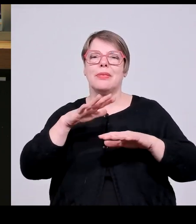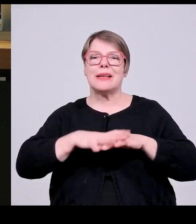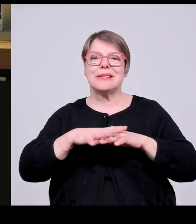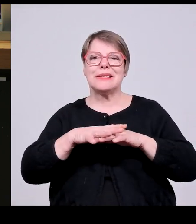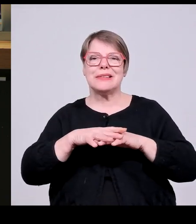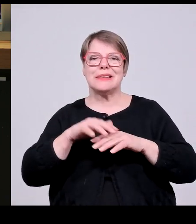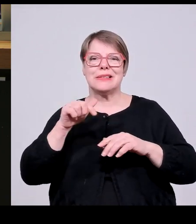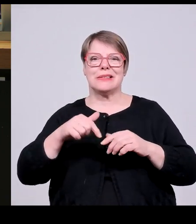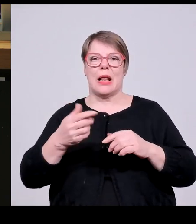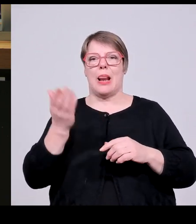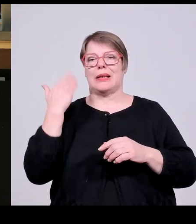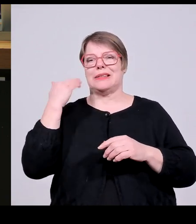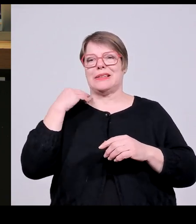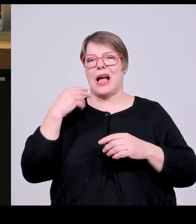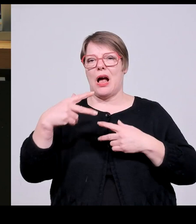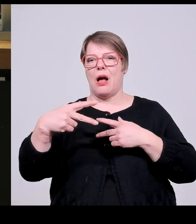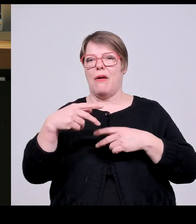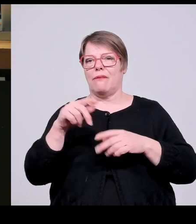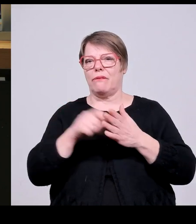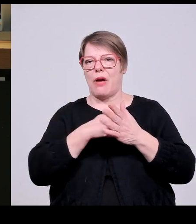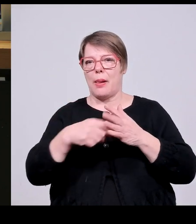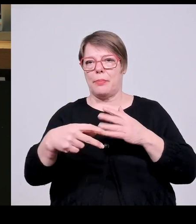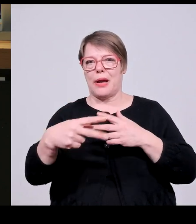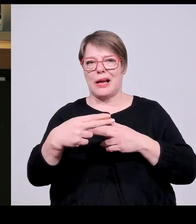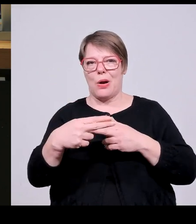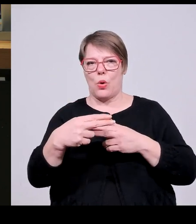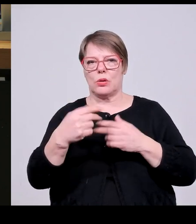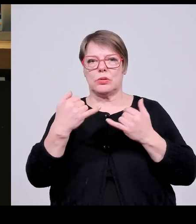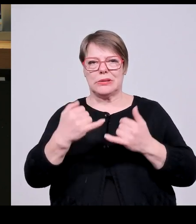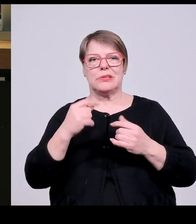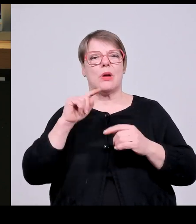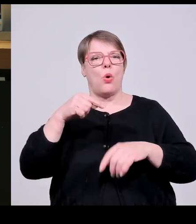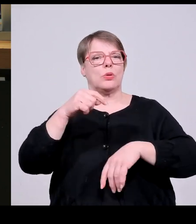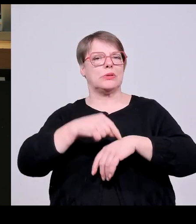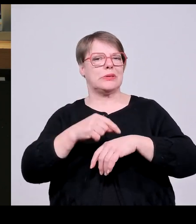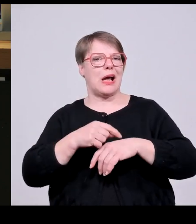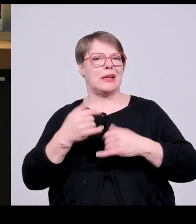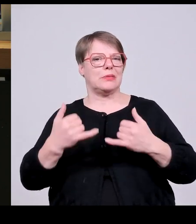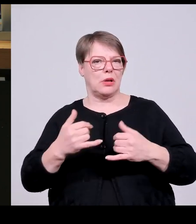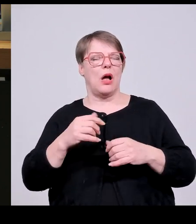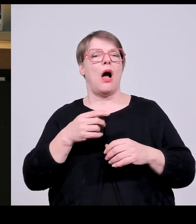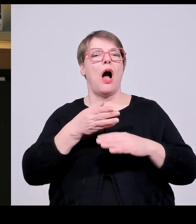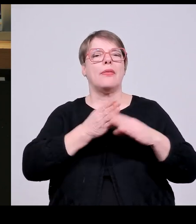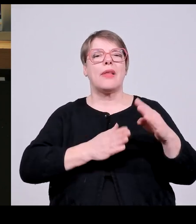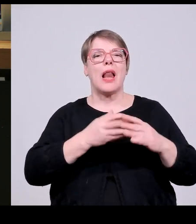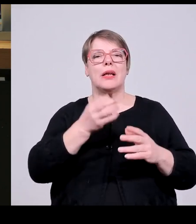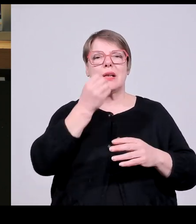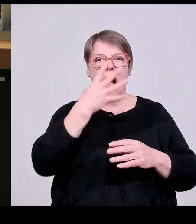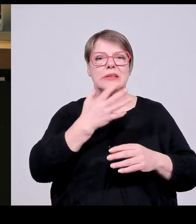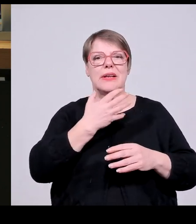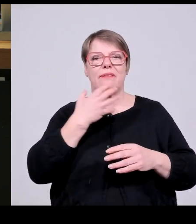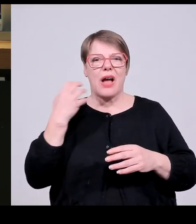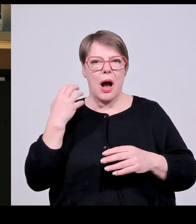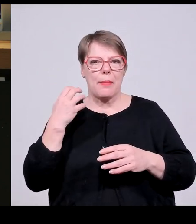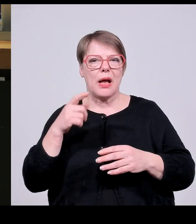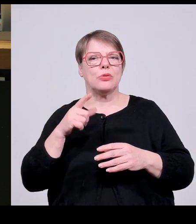einer Gasag, zugunsten des Wirtschaft von Energie Standorts Berlin erwerben. Und zugleich auch den Erhalt